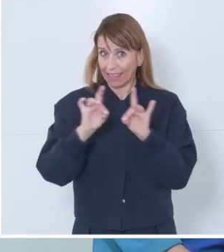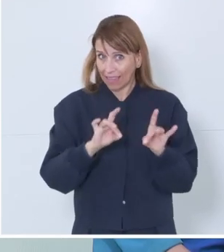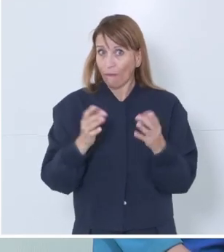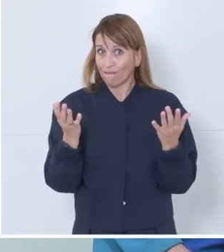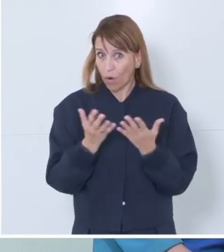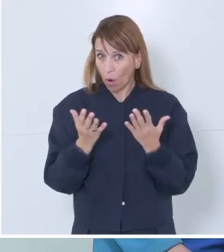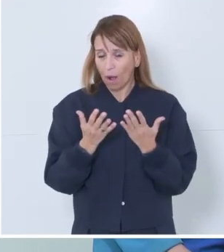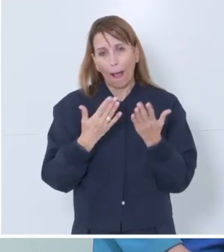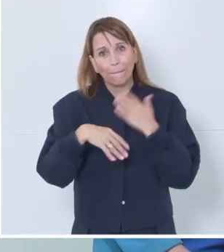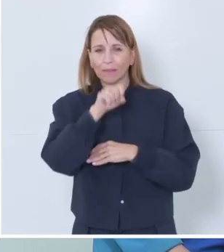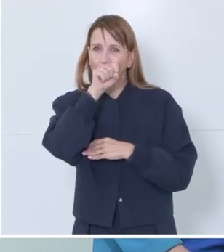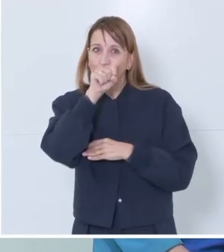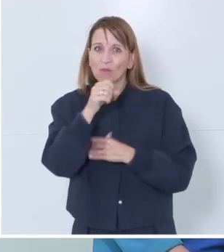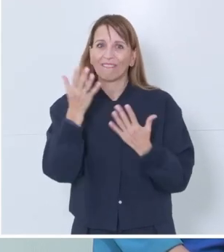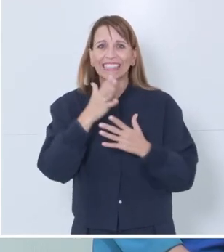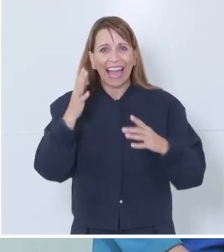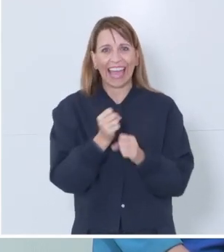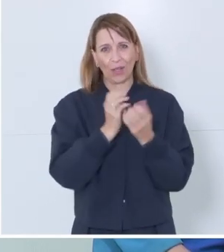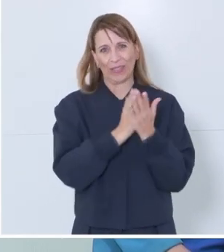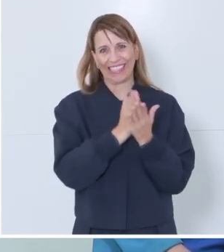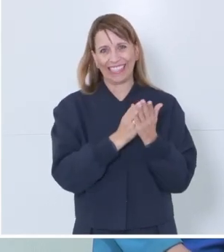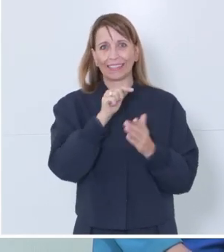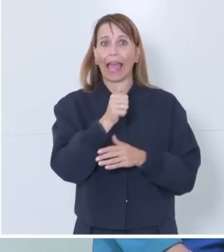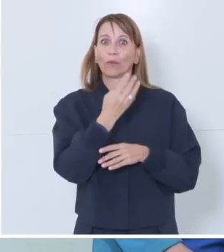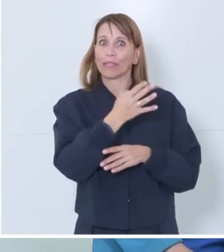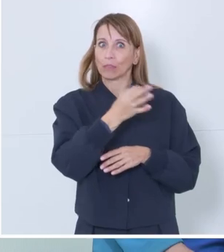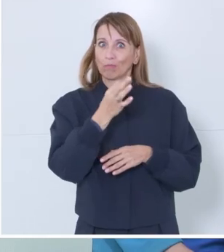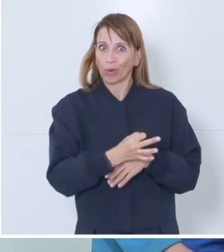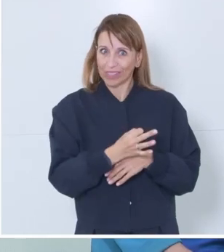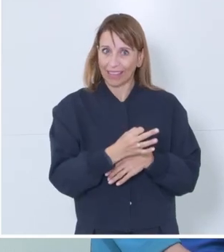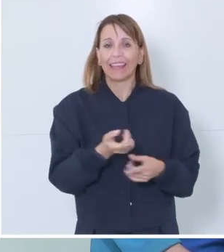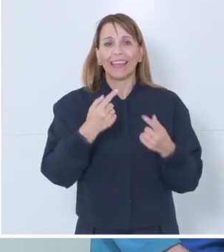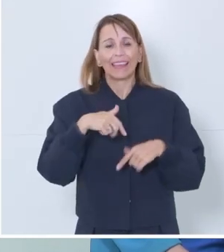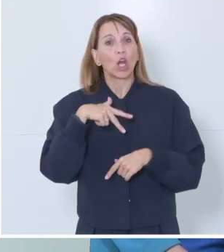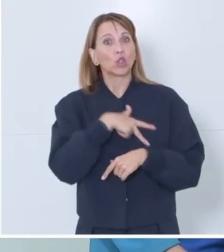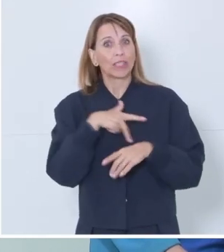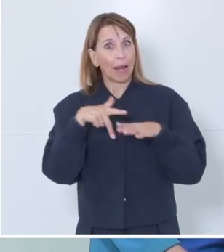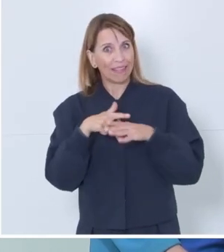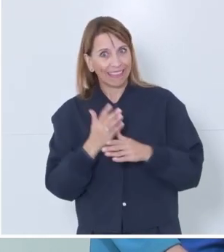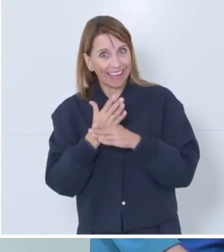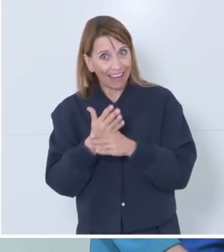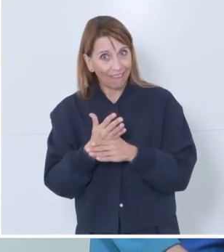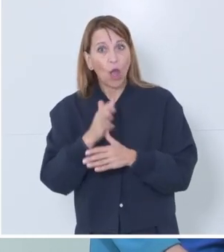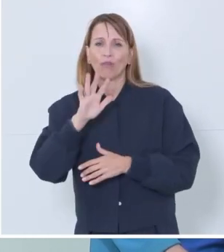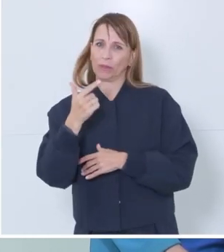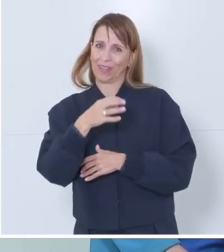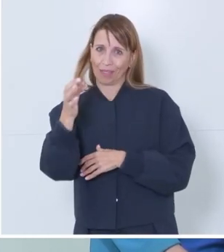ist und bleibt der Rettungsdienst mit 41 %, die Sozial- und Behindertenhilfe mit 25 %